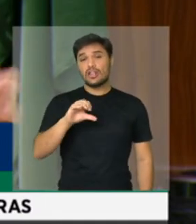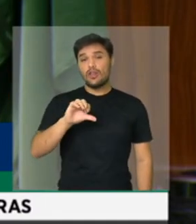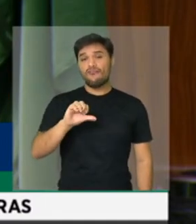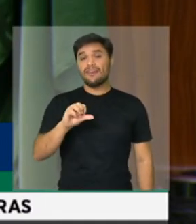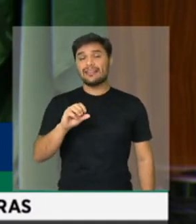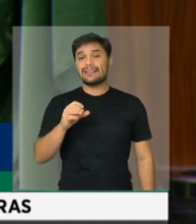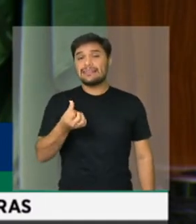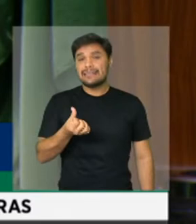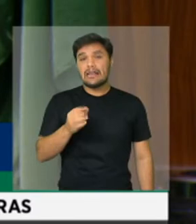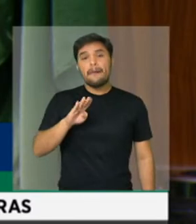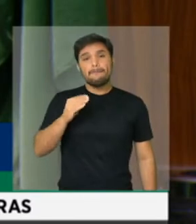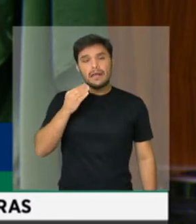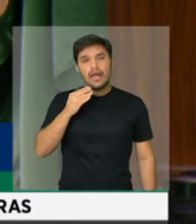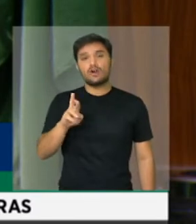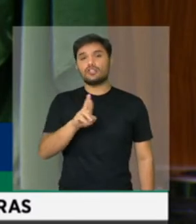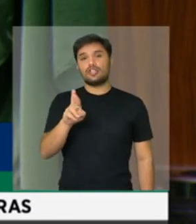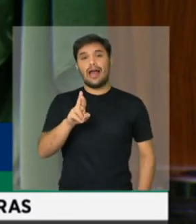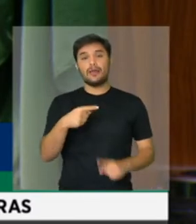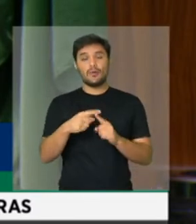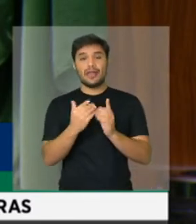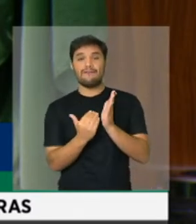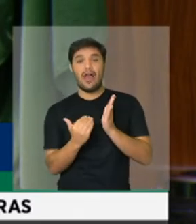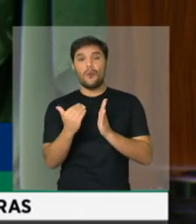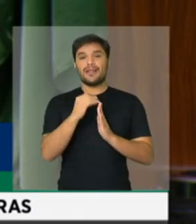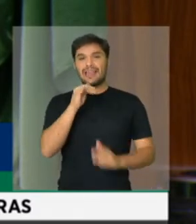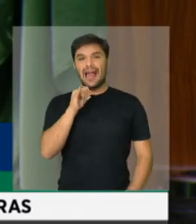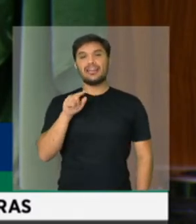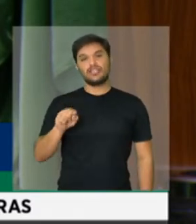EM 30 ANOS... O POVO VAI FICAR SEM O SEU PATRIMÔNIO... E VAI PAGAR, SEGUNDO OS ENGENHEIROS,